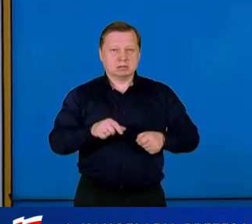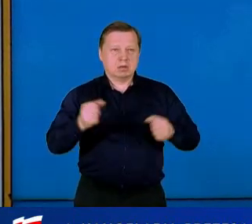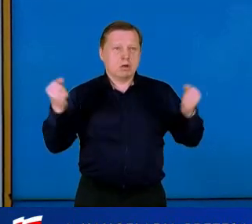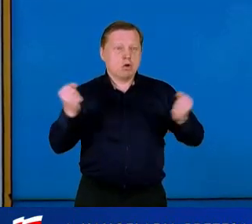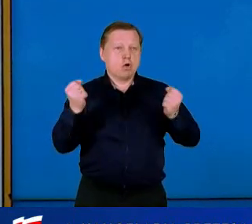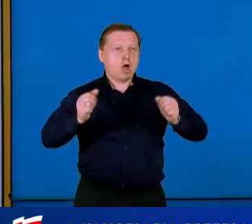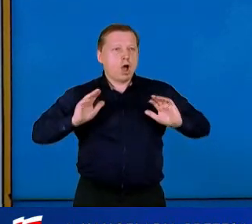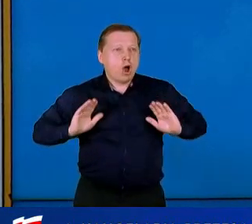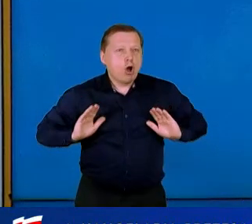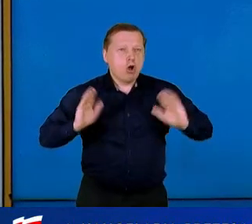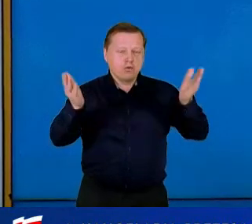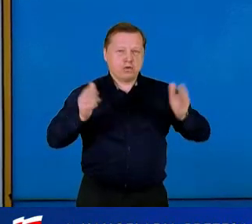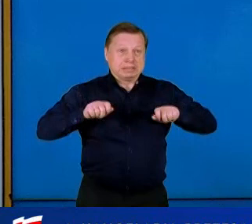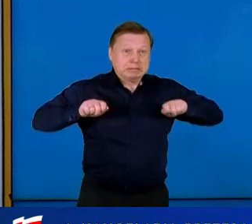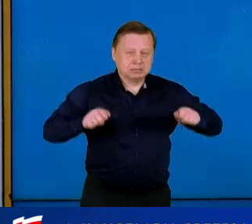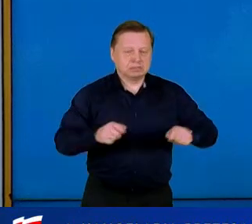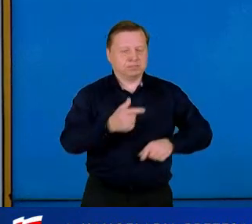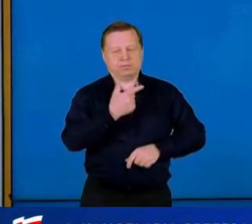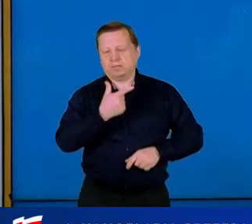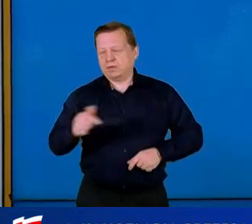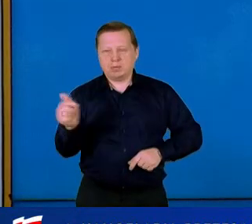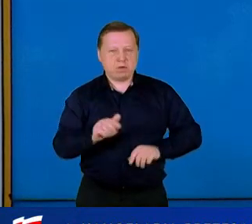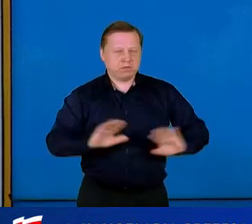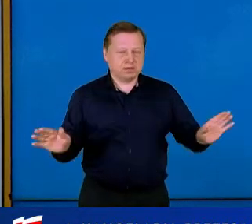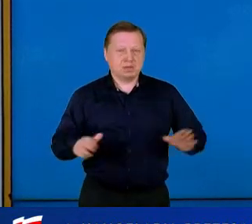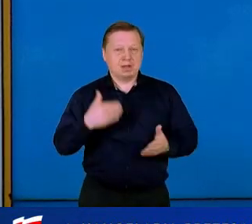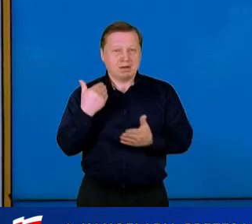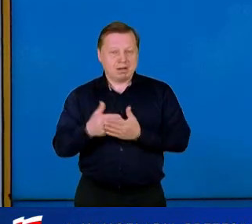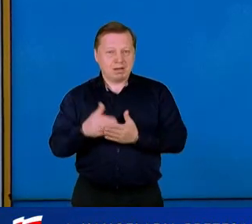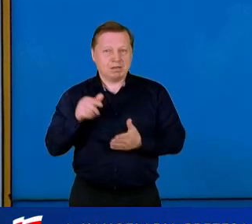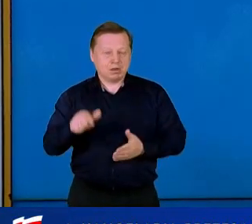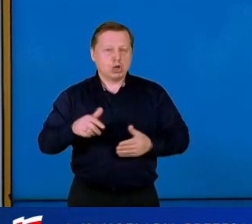Stąd ten zapis o zdrowiu i życiu kobiety cały czas jest